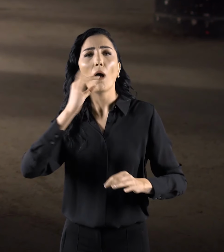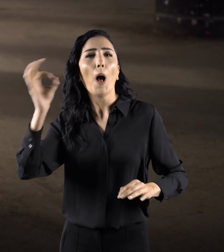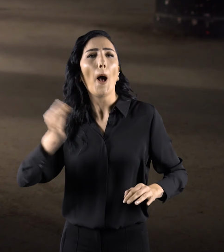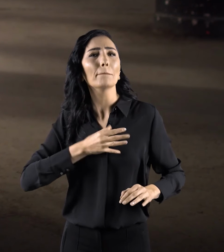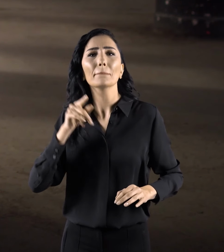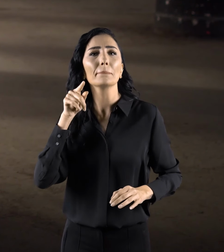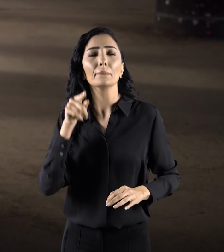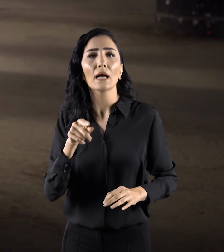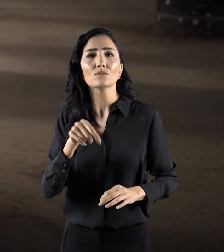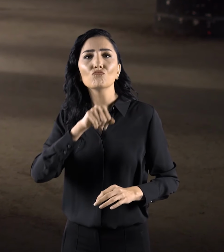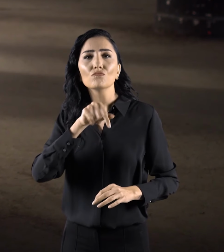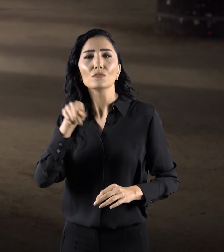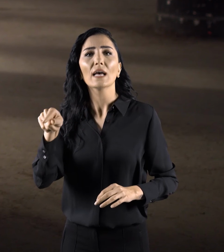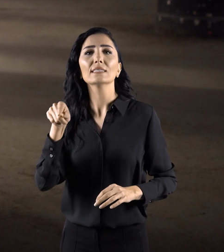Erken uyarı sistemleri sayesinde